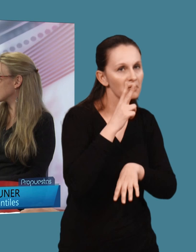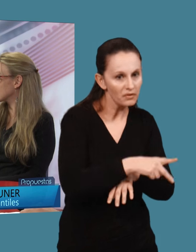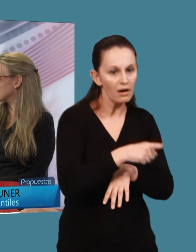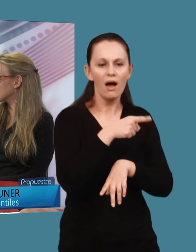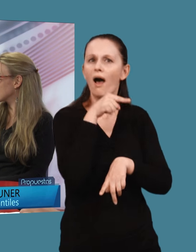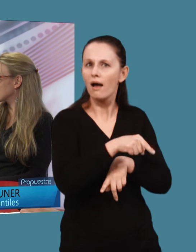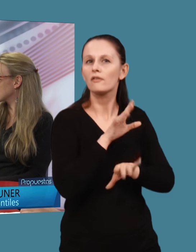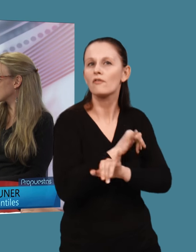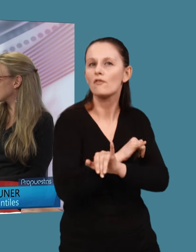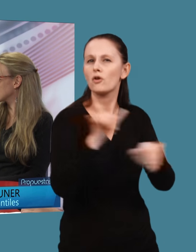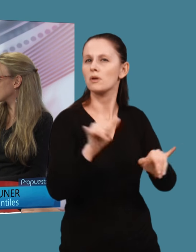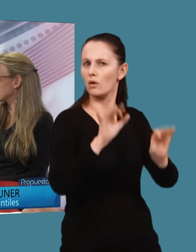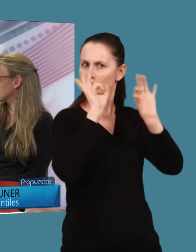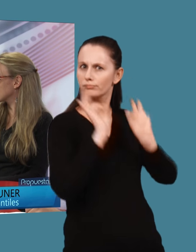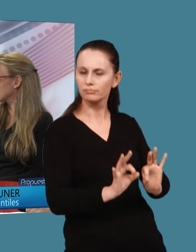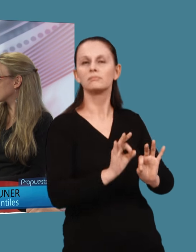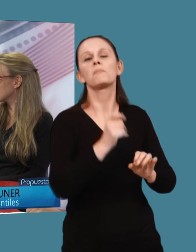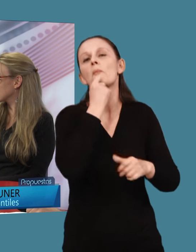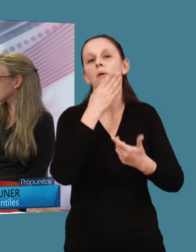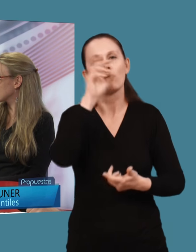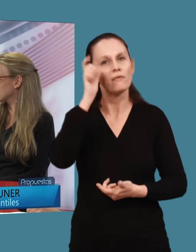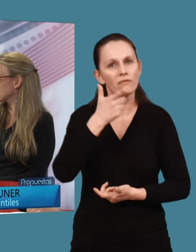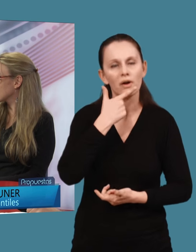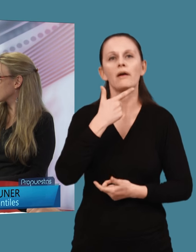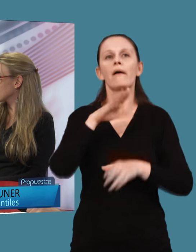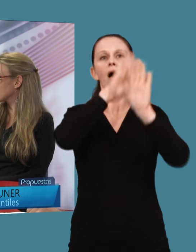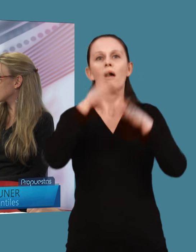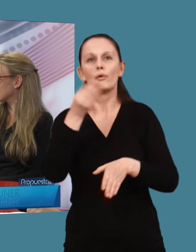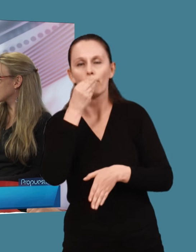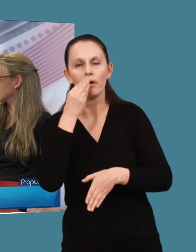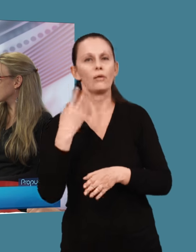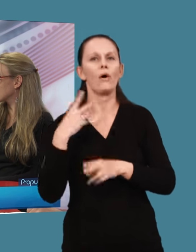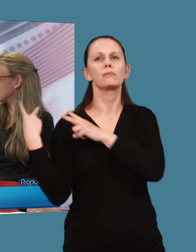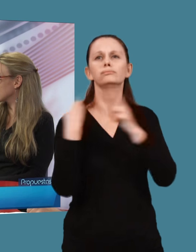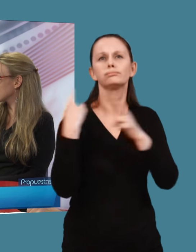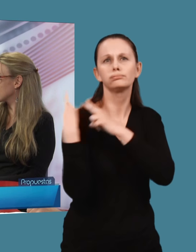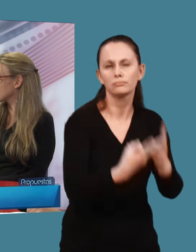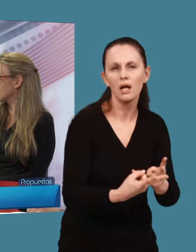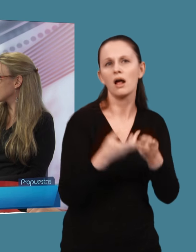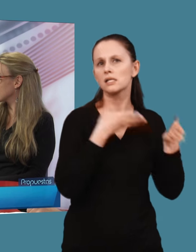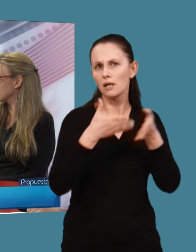donde está detallada la información, ya sea para becas, traslados y demás servicios.